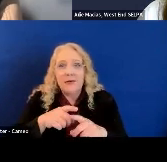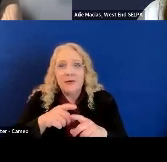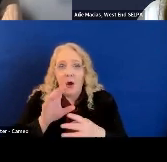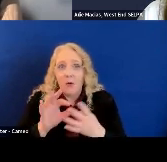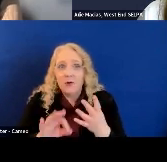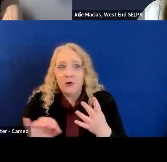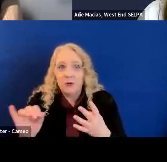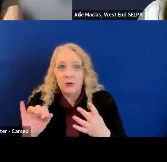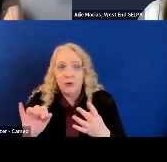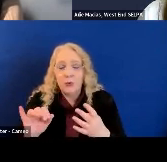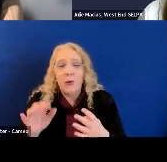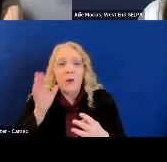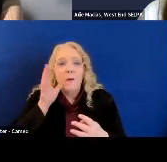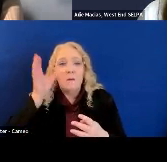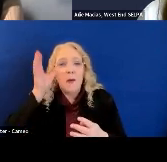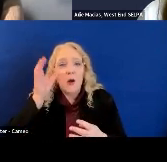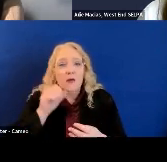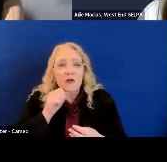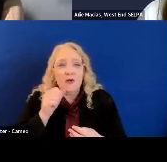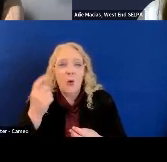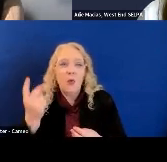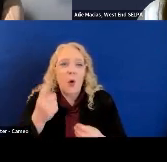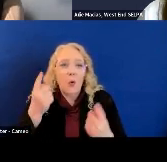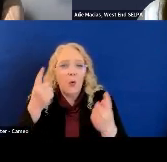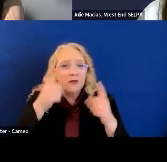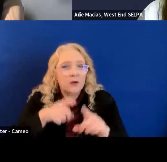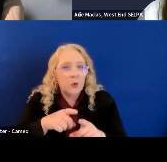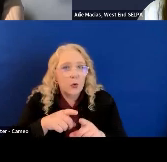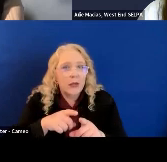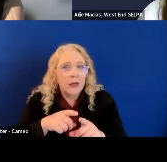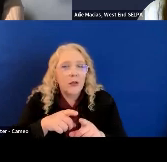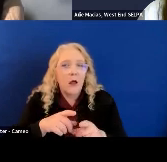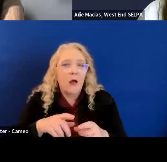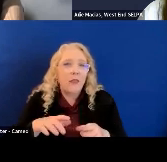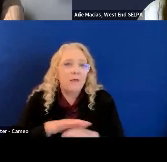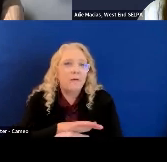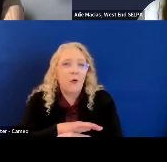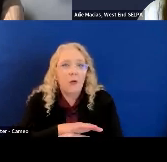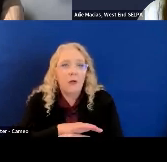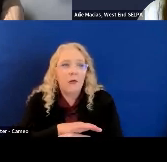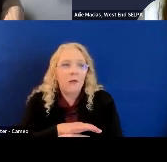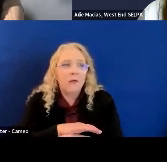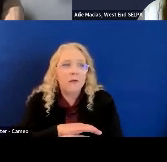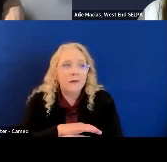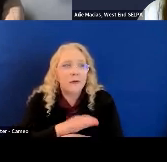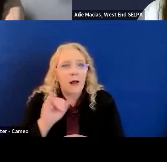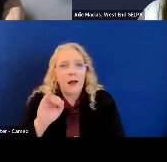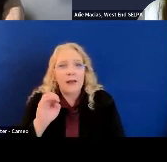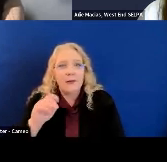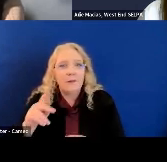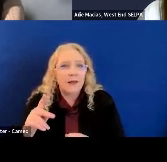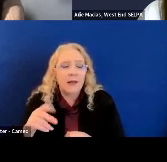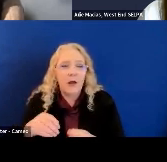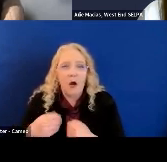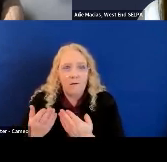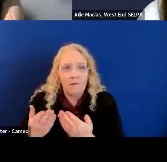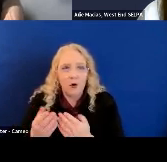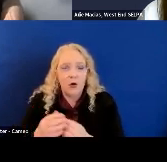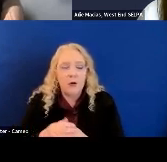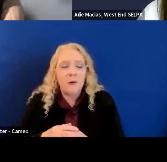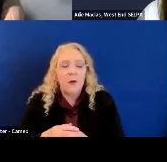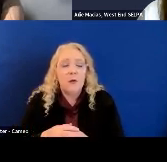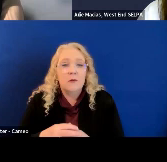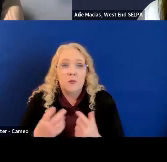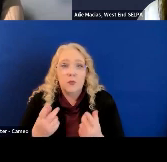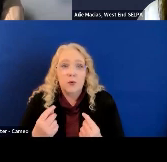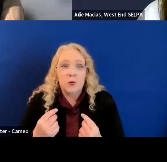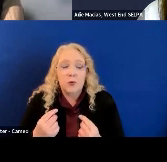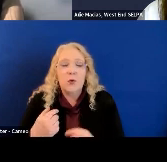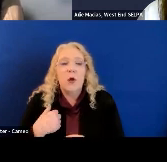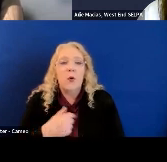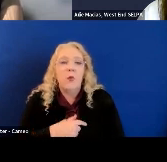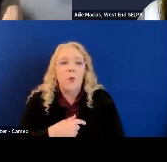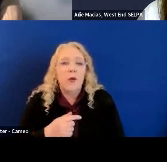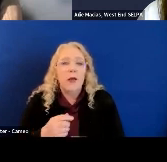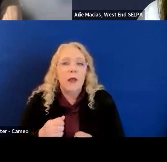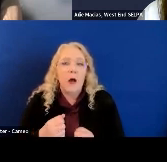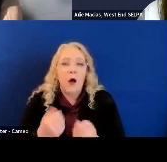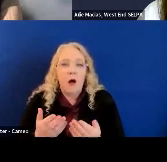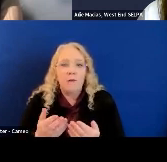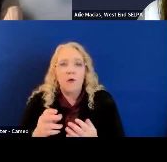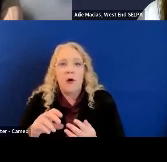Los padres no siempre están de acuerdo con la totalidad de la oferta del IEP, por lo que ofrecemos otra opción.